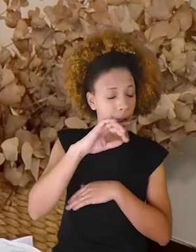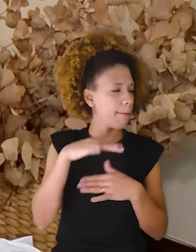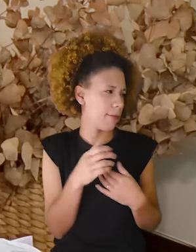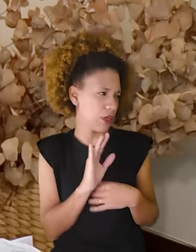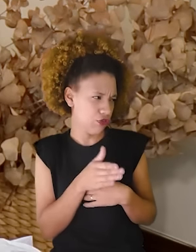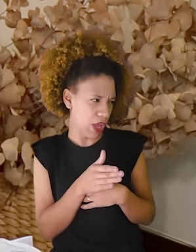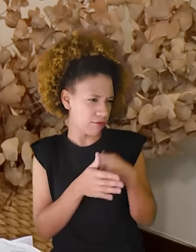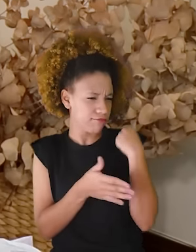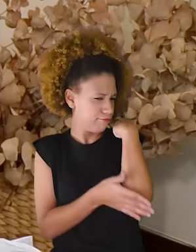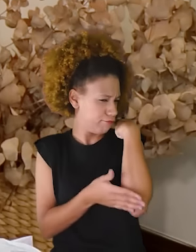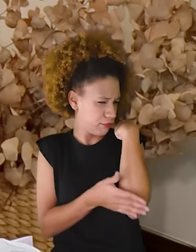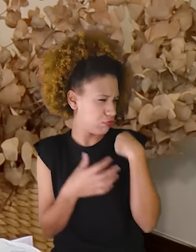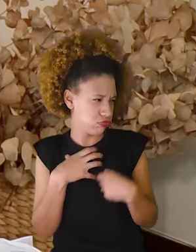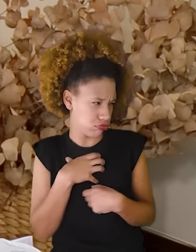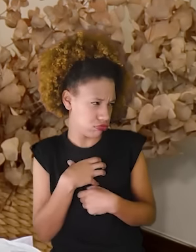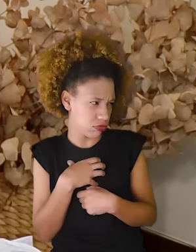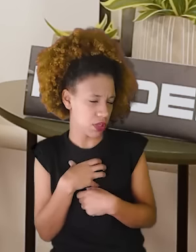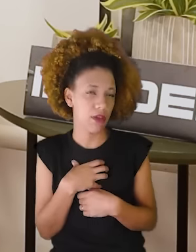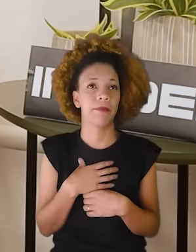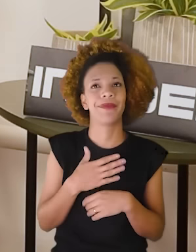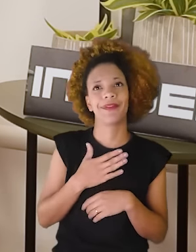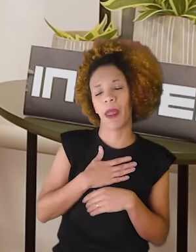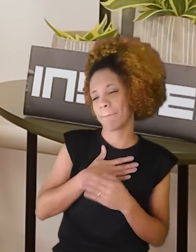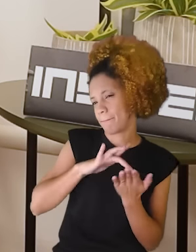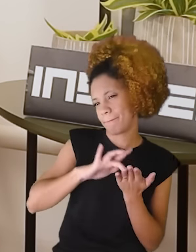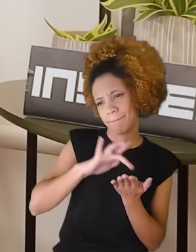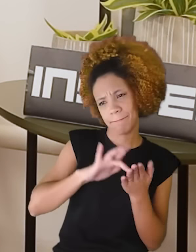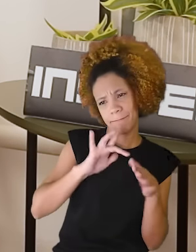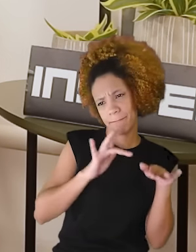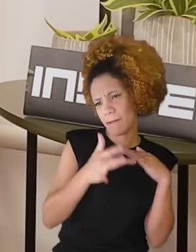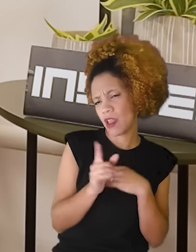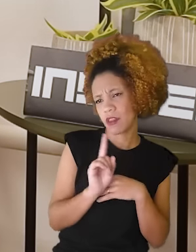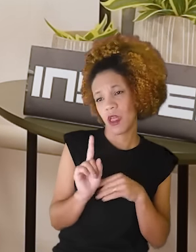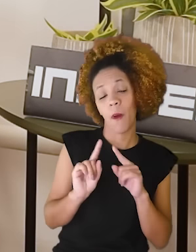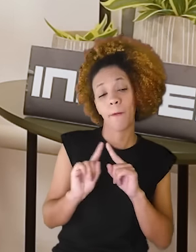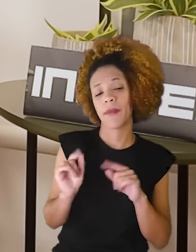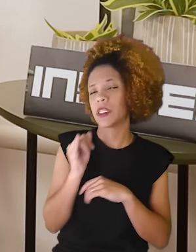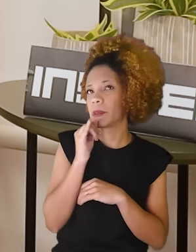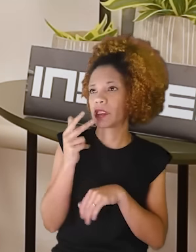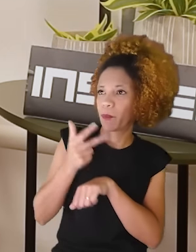sentiu um rate assim sobre alguma coisa cara nas minhas páginas não mas quando meu vídeo vai para